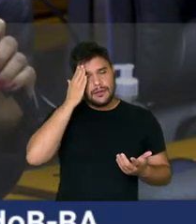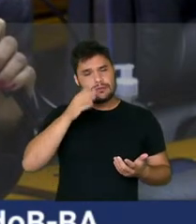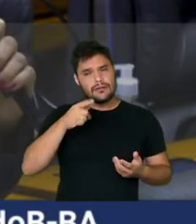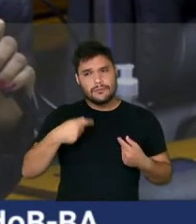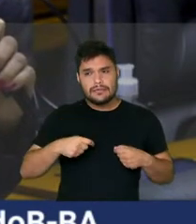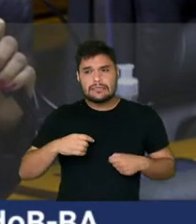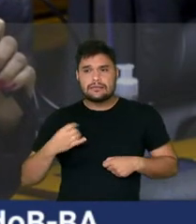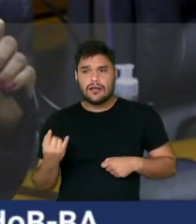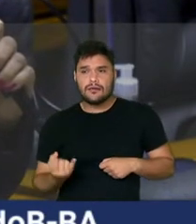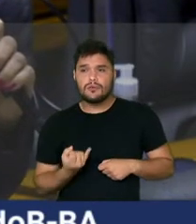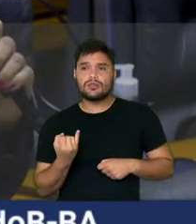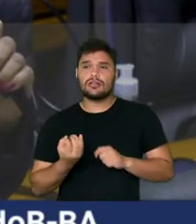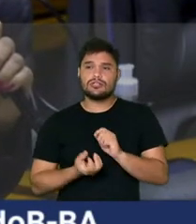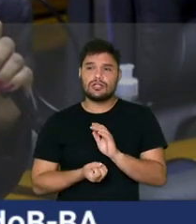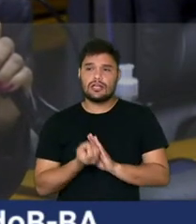SEGMENTOS DA CULTURA NACIONAL. TEMOS CLAREZA QUE É